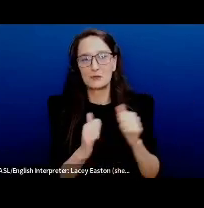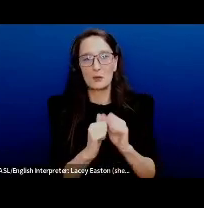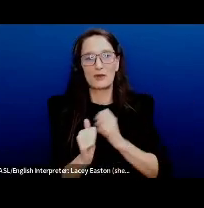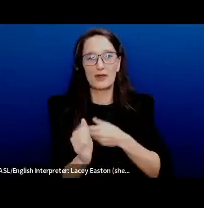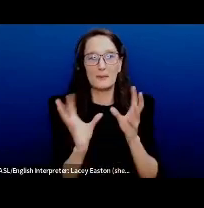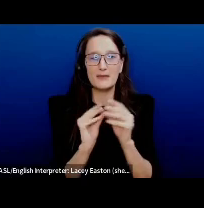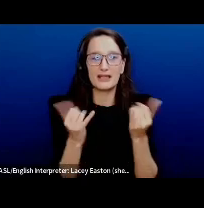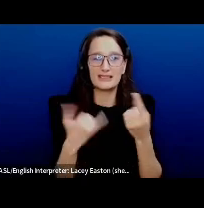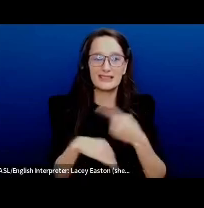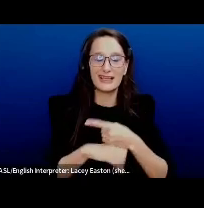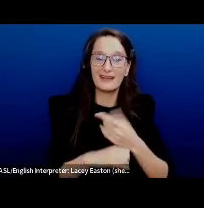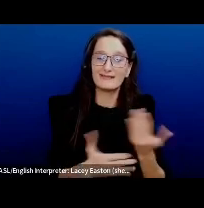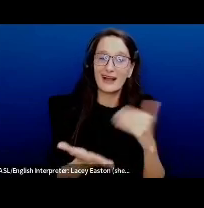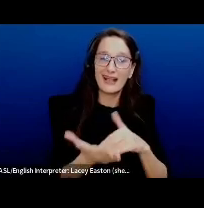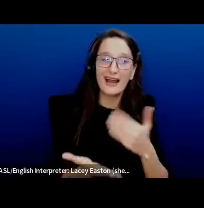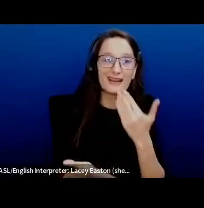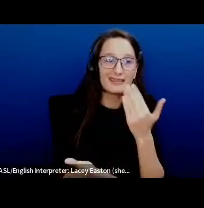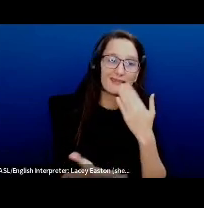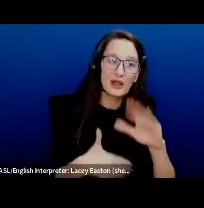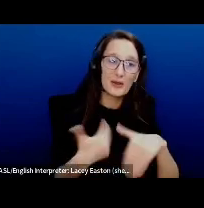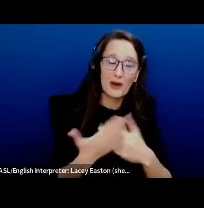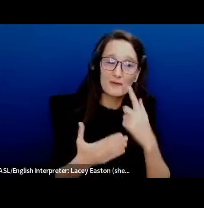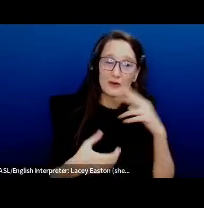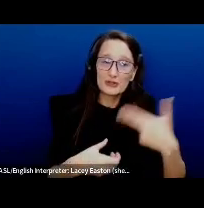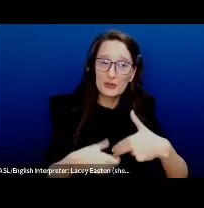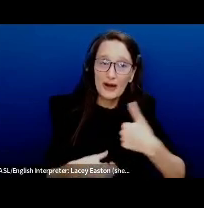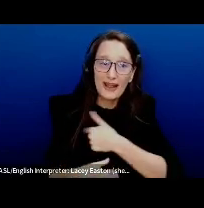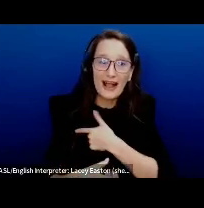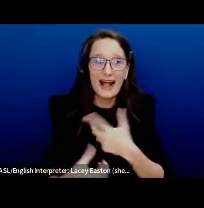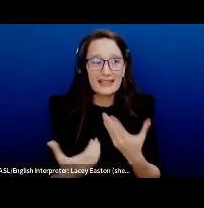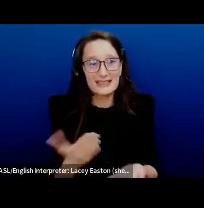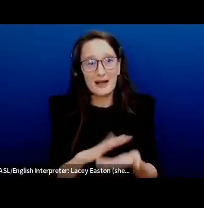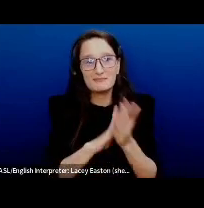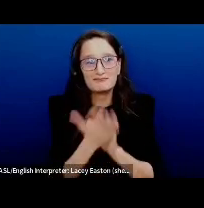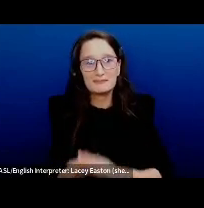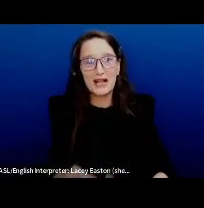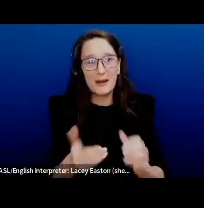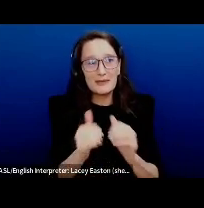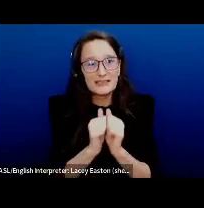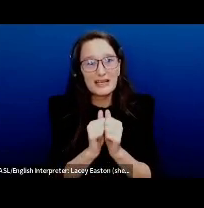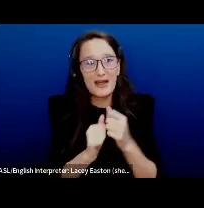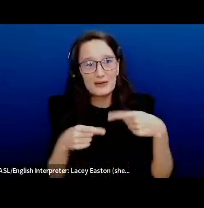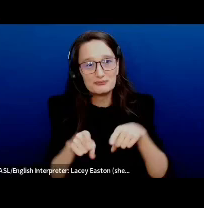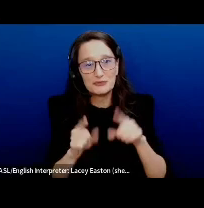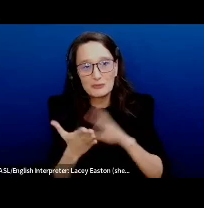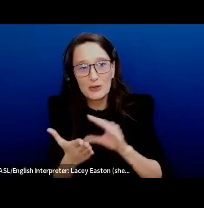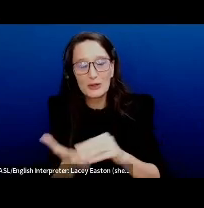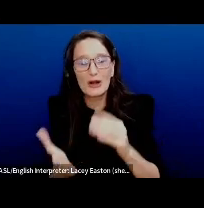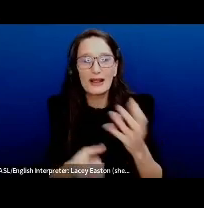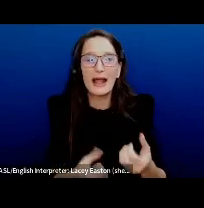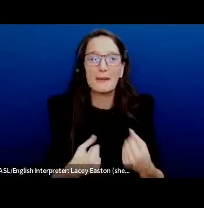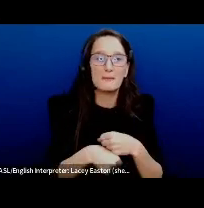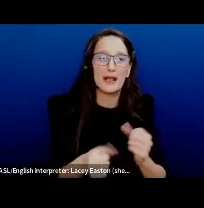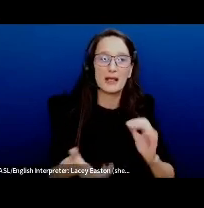acompañarnos y por ser parte del aprendizaje conjunto y del fortalecimiento de las alianzas en California.